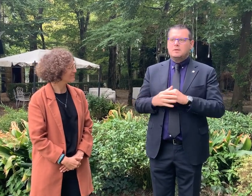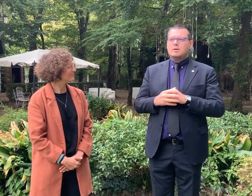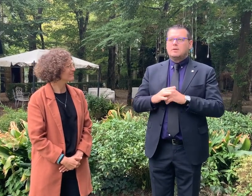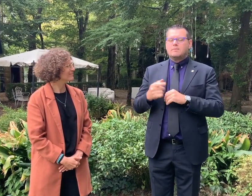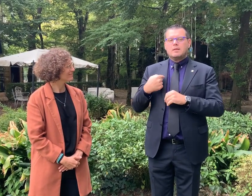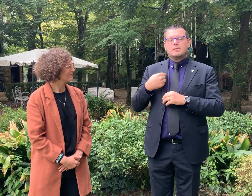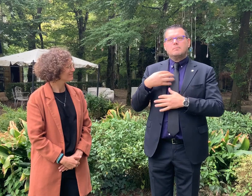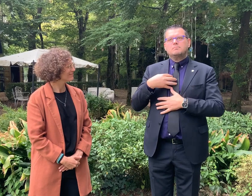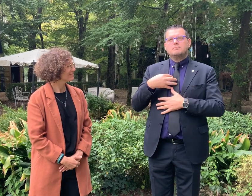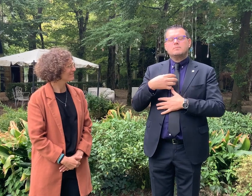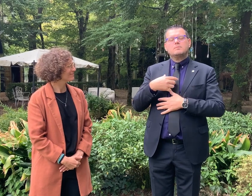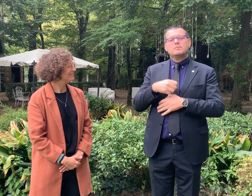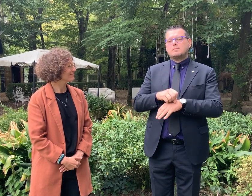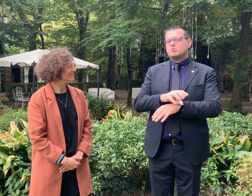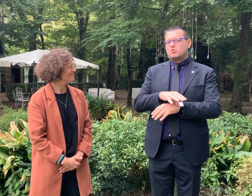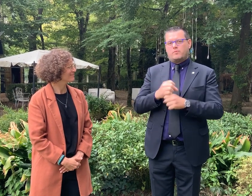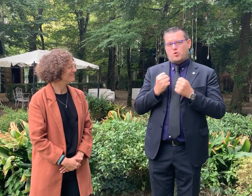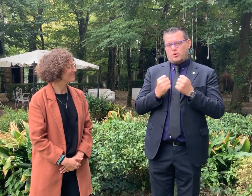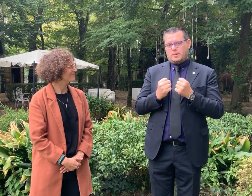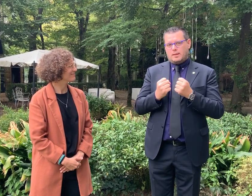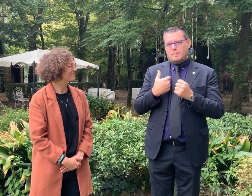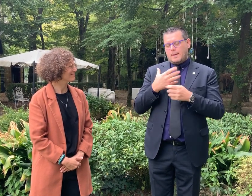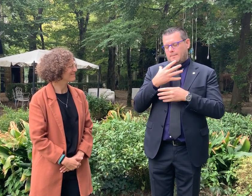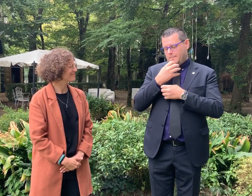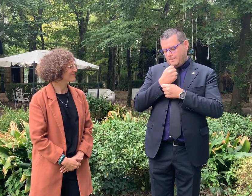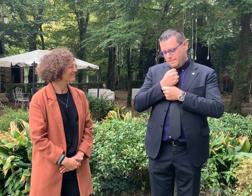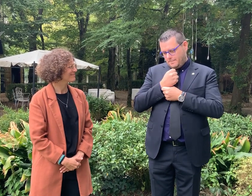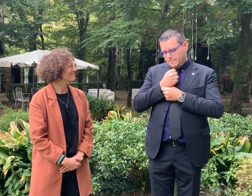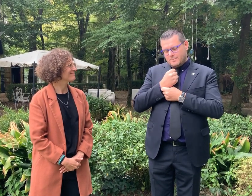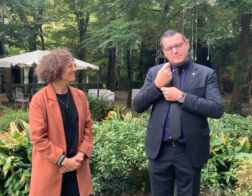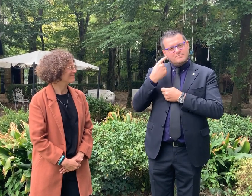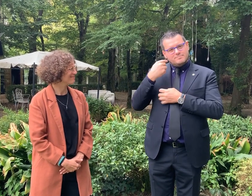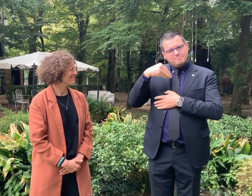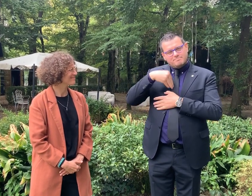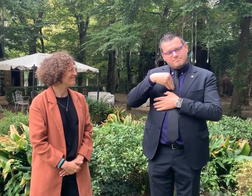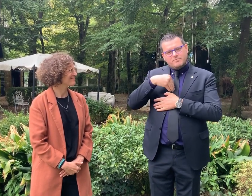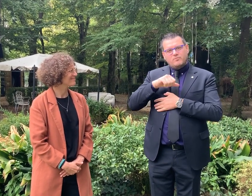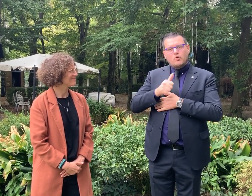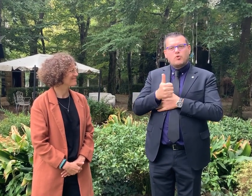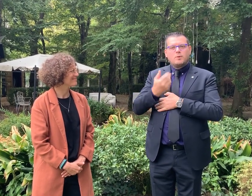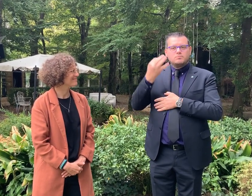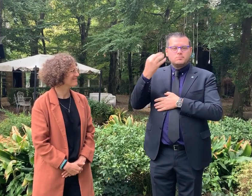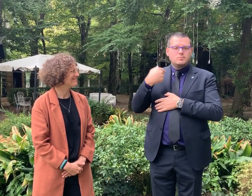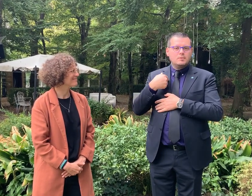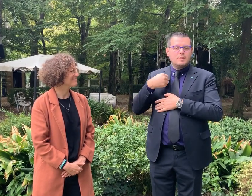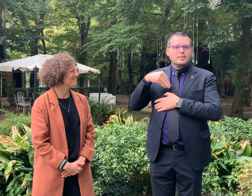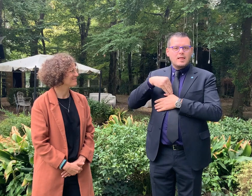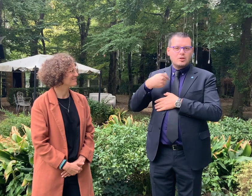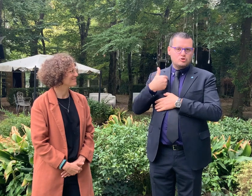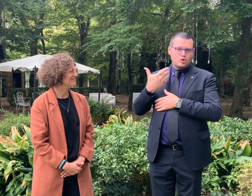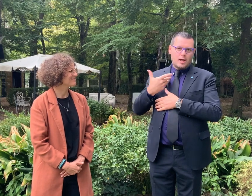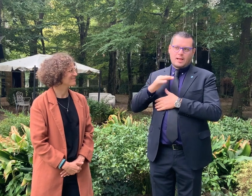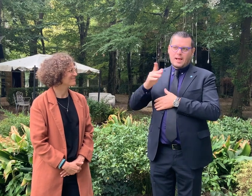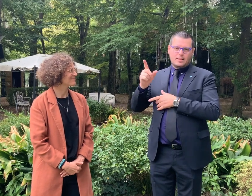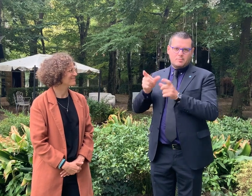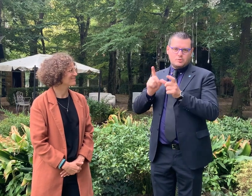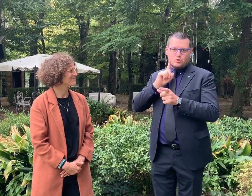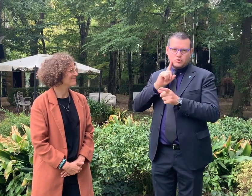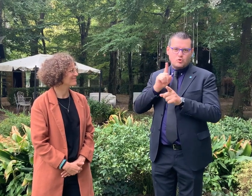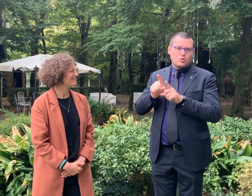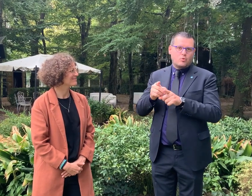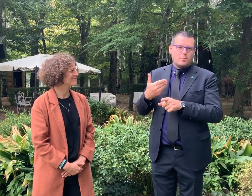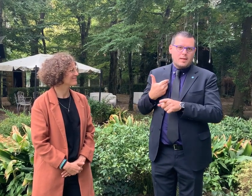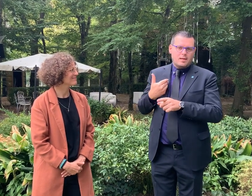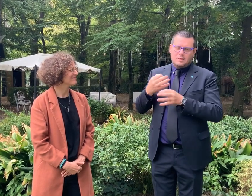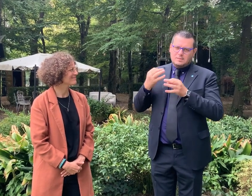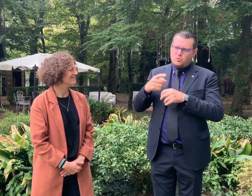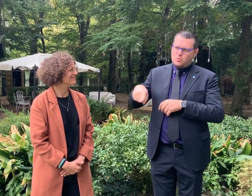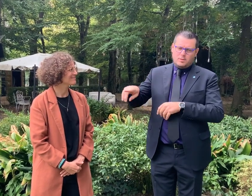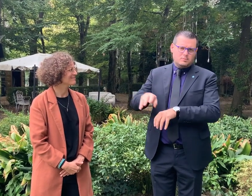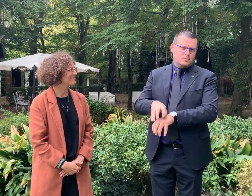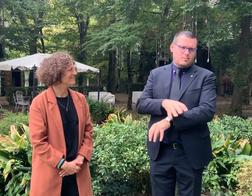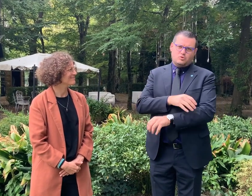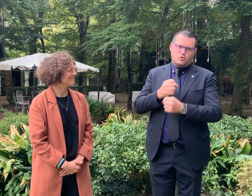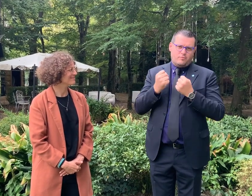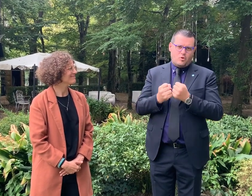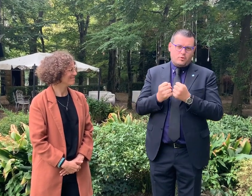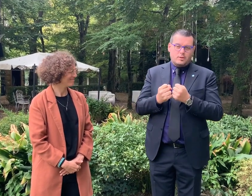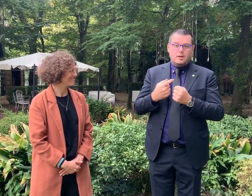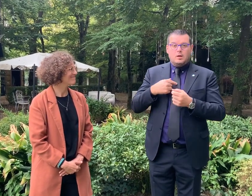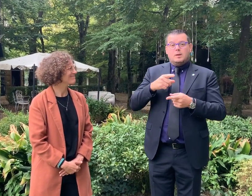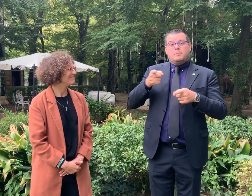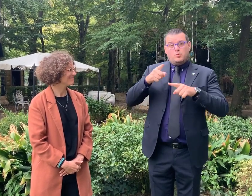Ho provato una forte emozione che porto dentro, come di sicuro tanti altri sordi,